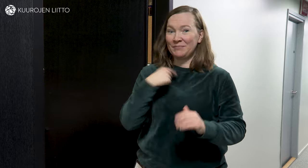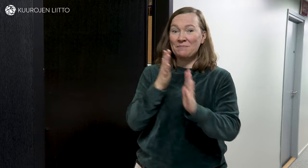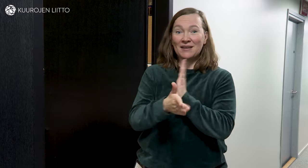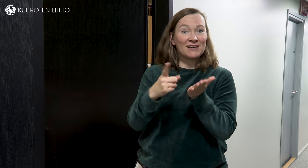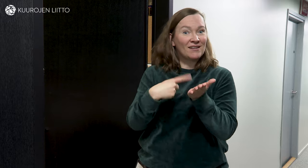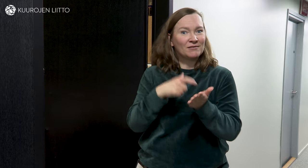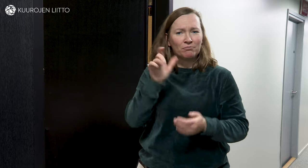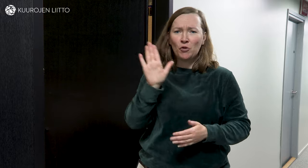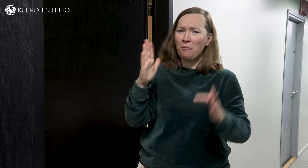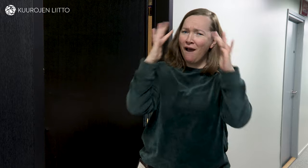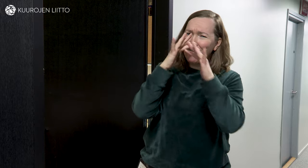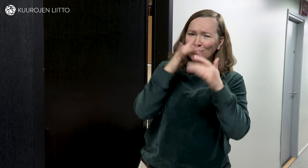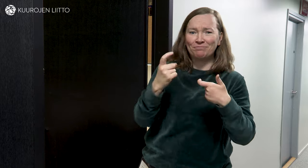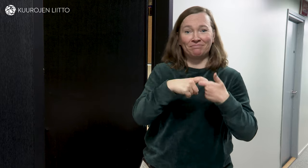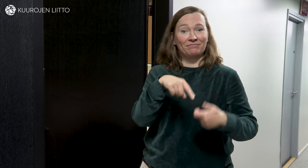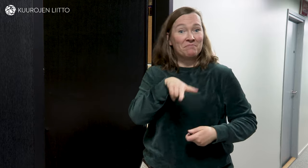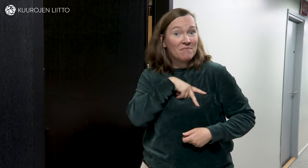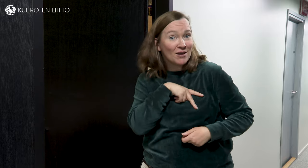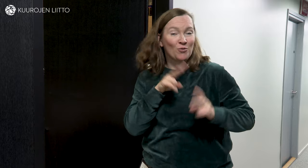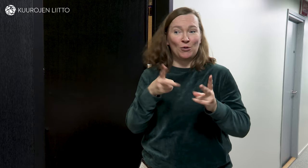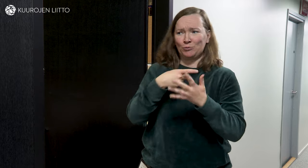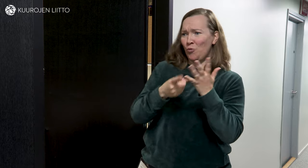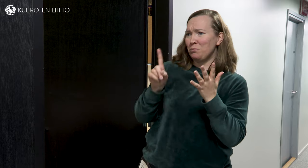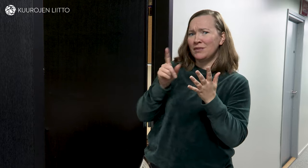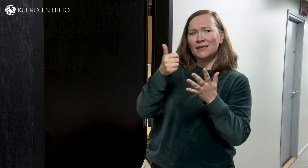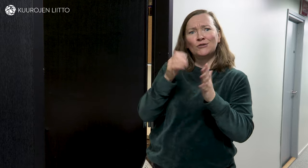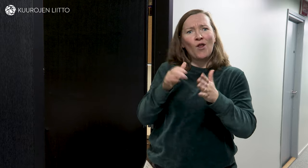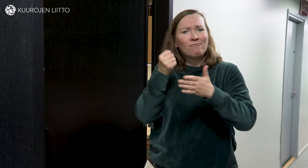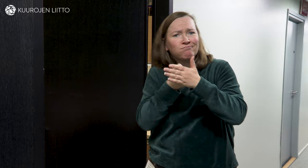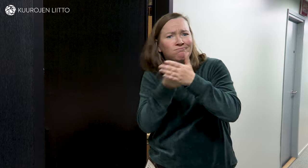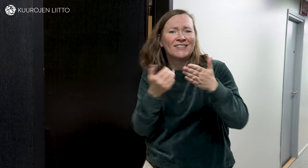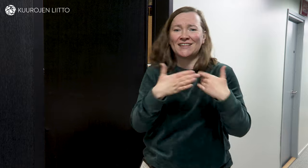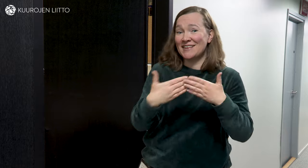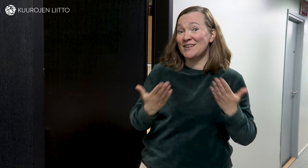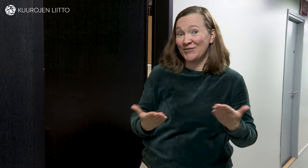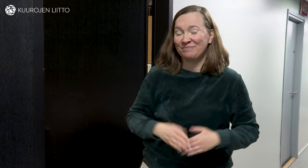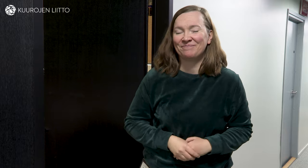Pääsimme kyselemään Miguelin mietteitä palkinnosta sekä siitä, - mitä muuta hänellä on tällä hetkellä meneillään.